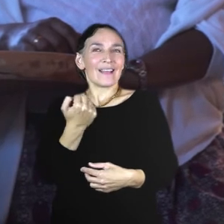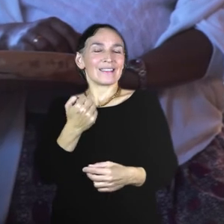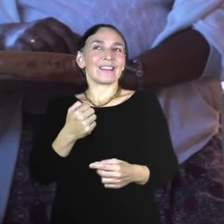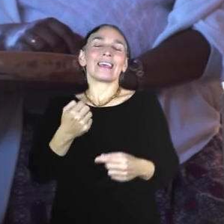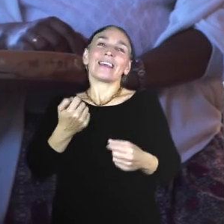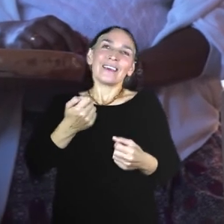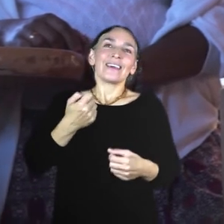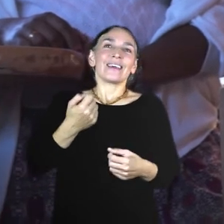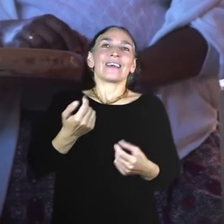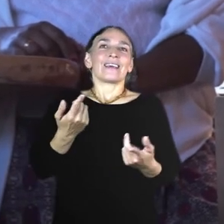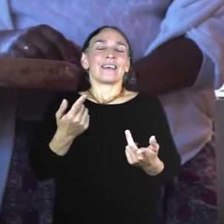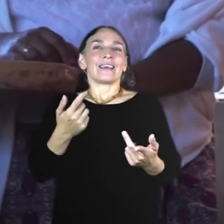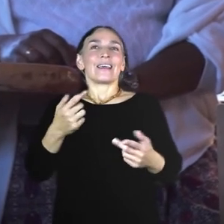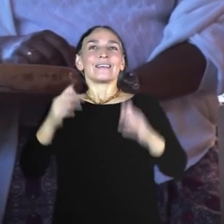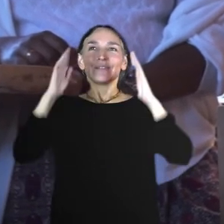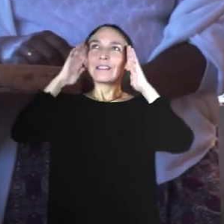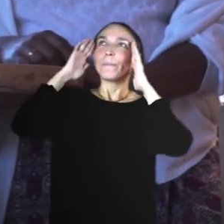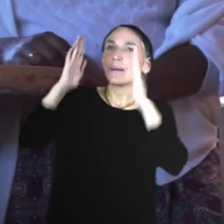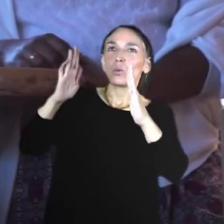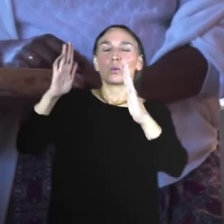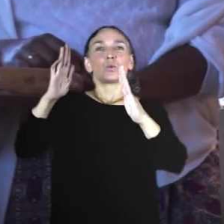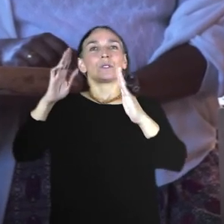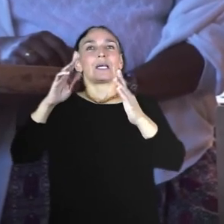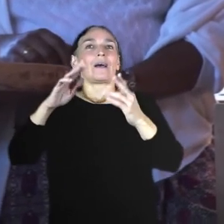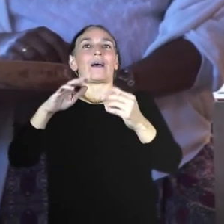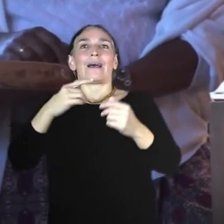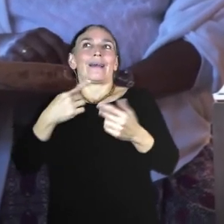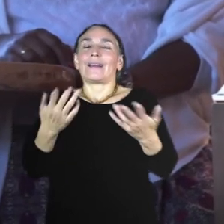podemos ser una buena escucha, ser alguien con quien se puede contar.